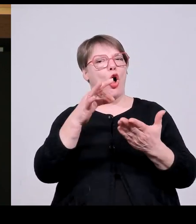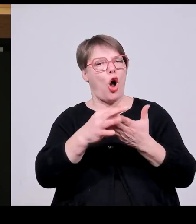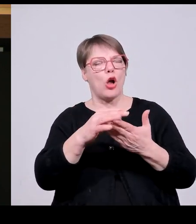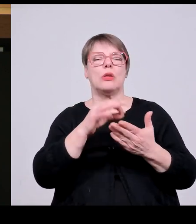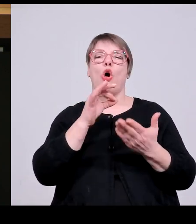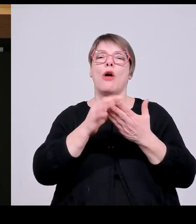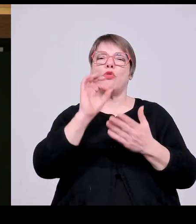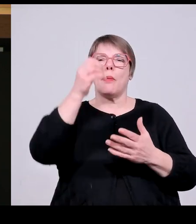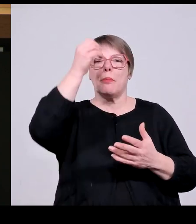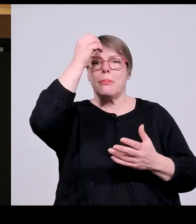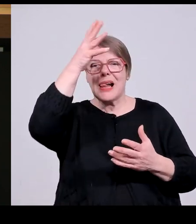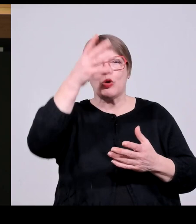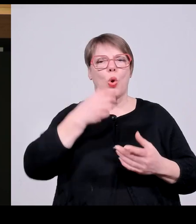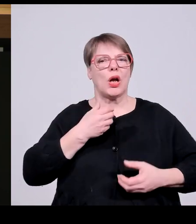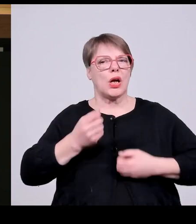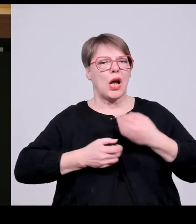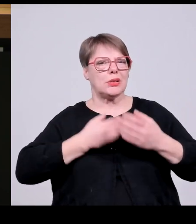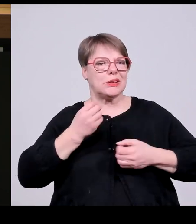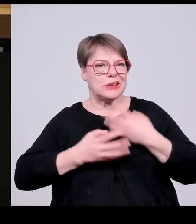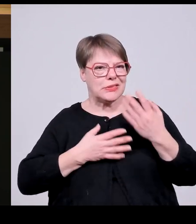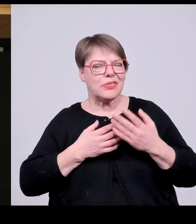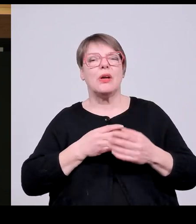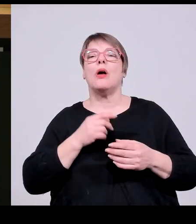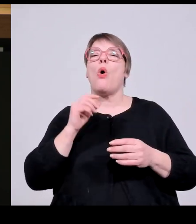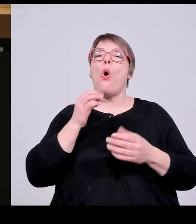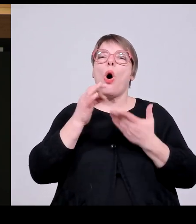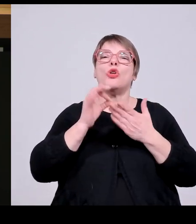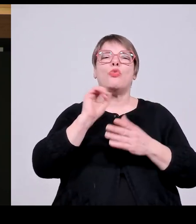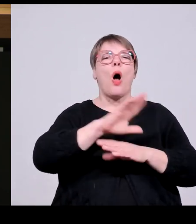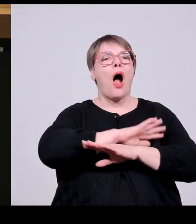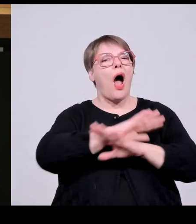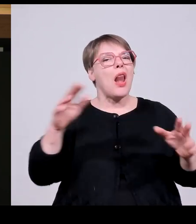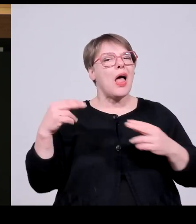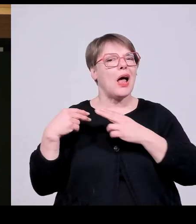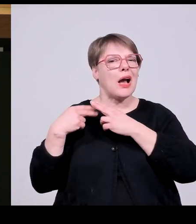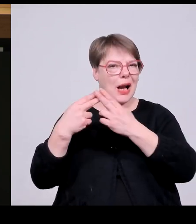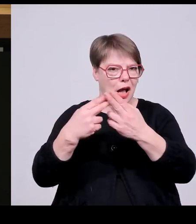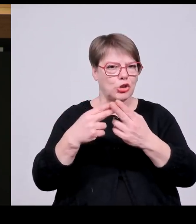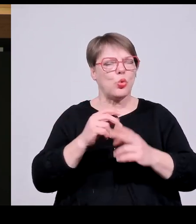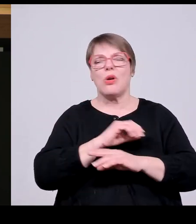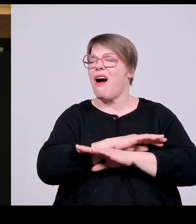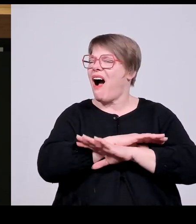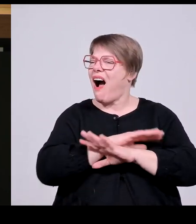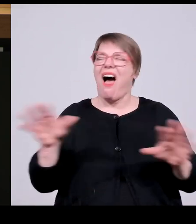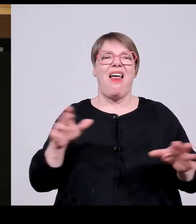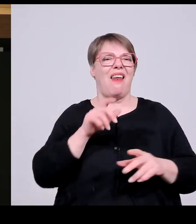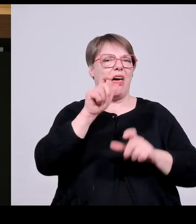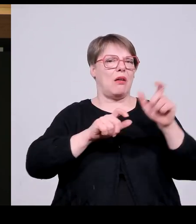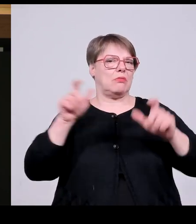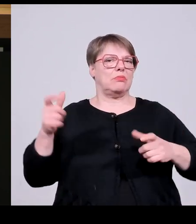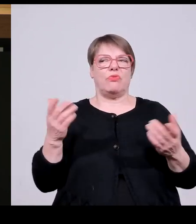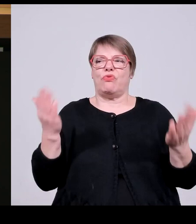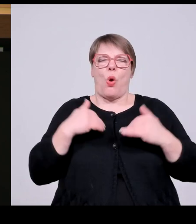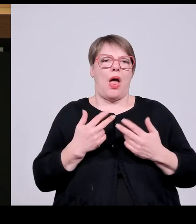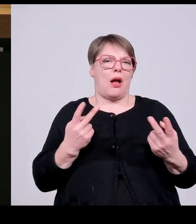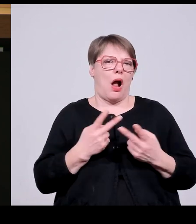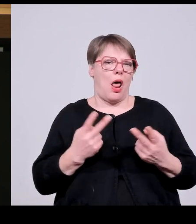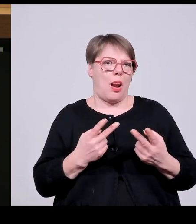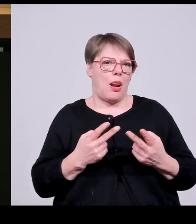Als wir für Berlin das Bibliotheks Entwicklungskonzept erarbeitet haben, wollten wir unsere Bibliotheken genau zu solchen Orten entwickeln Orte